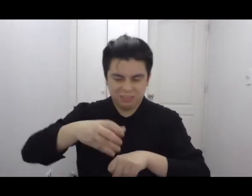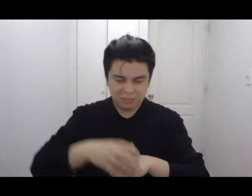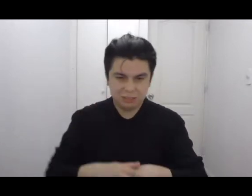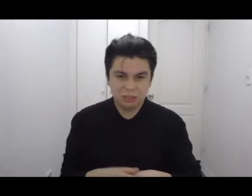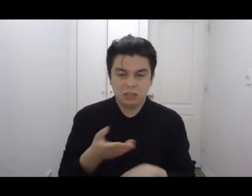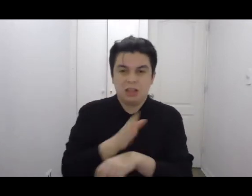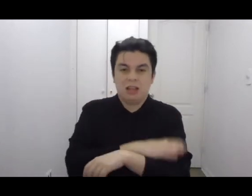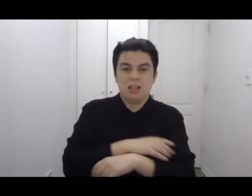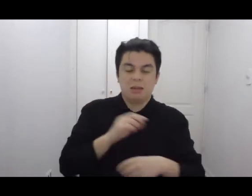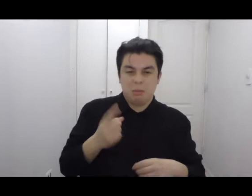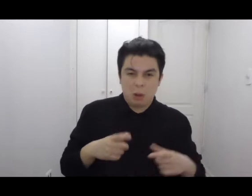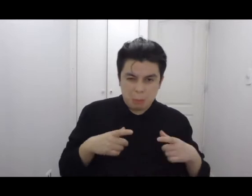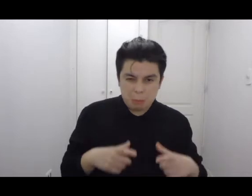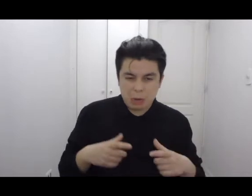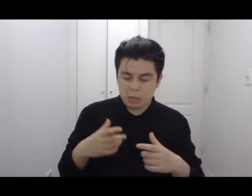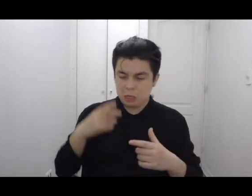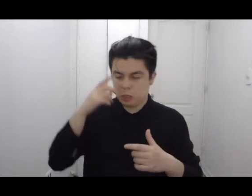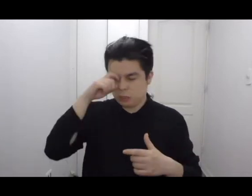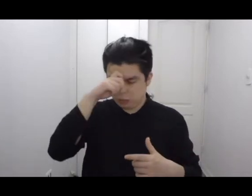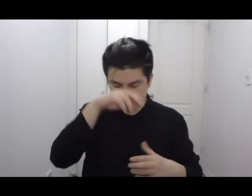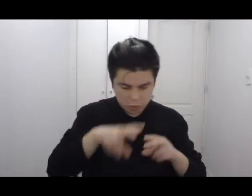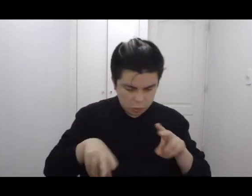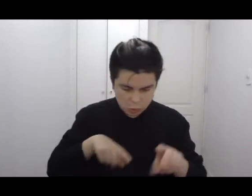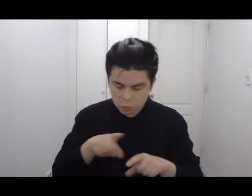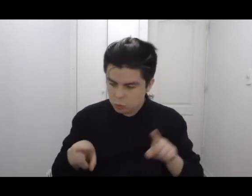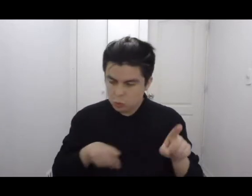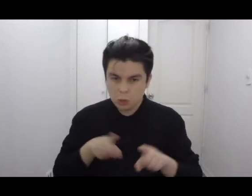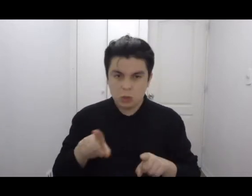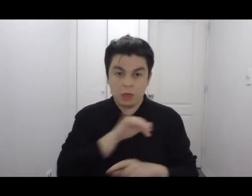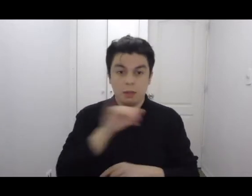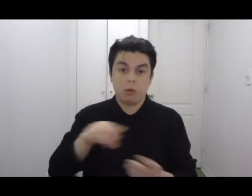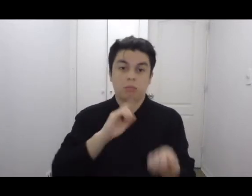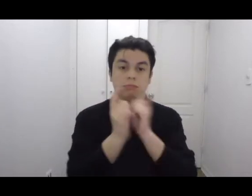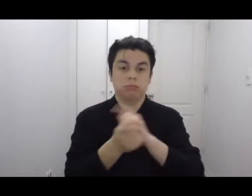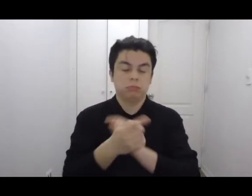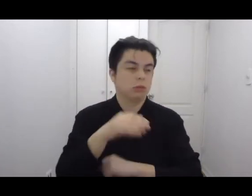la primera vez claro vay a ver los platos pero después ya vas a estar acostumbrado